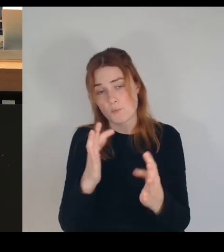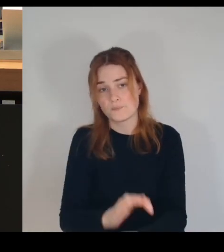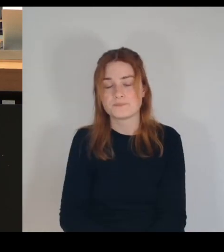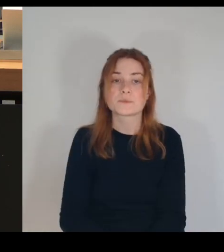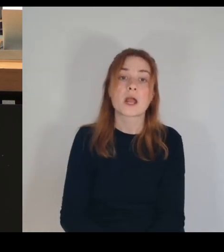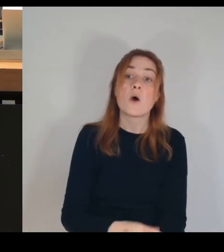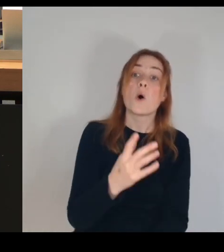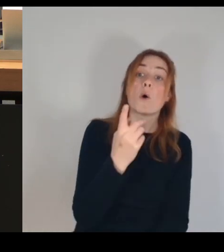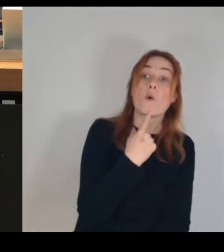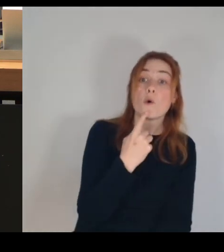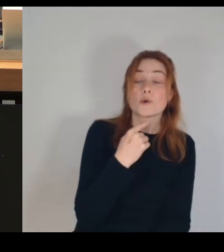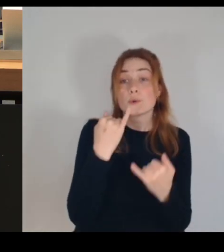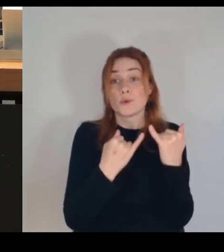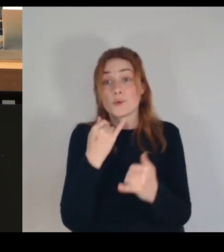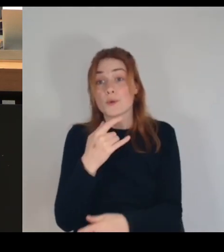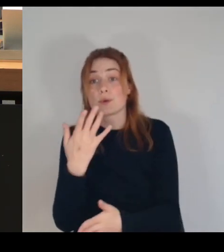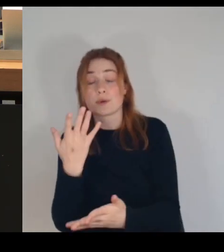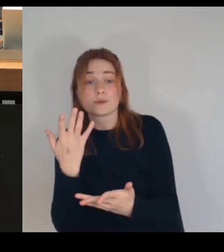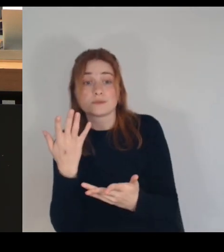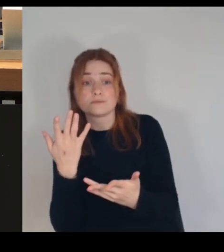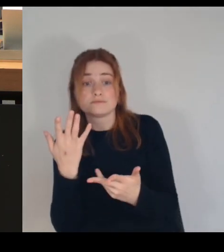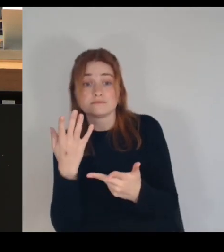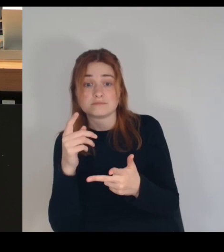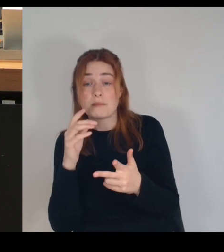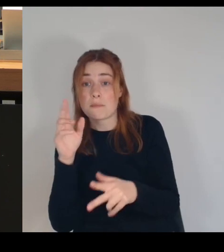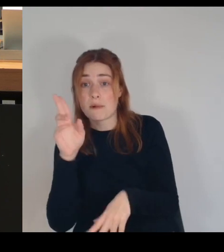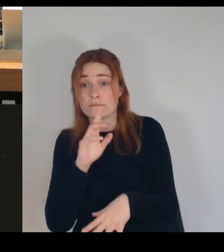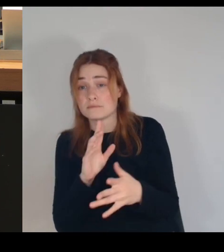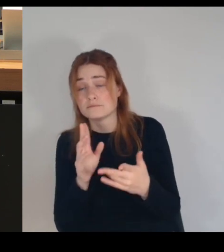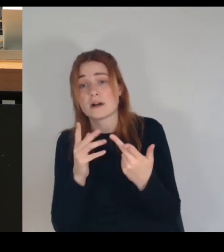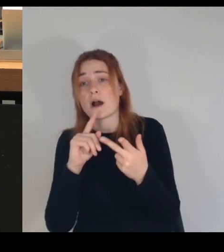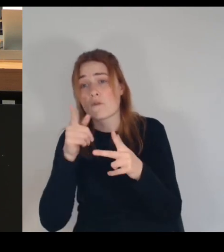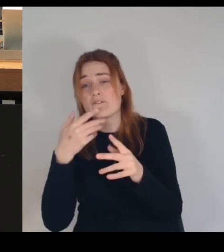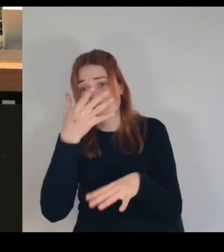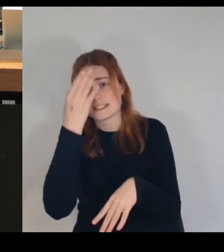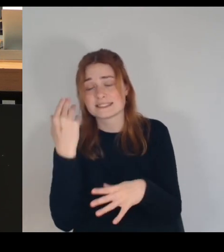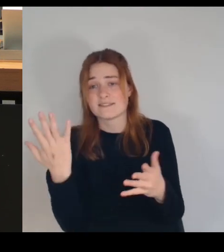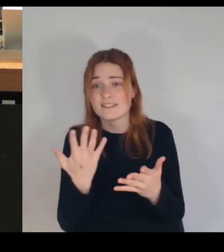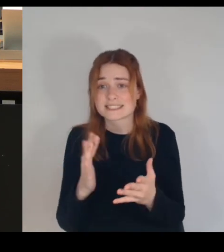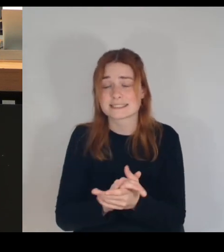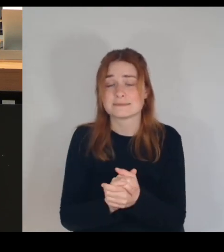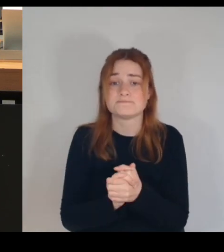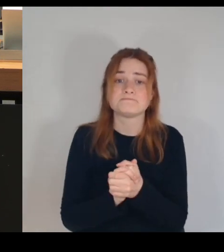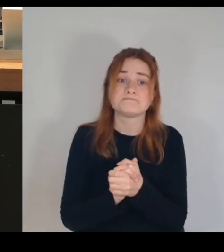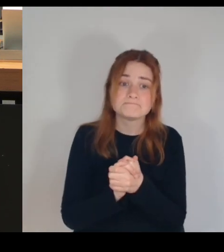Stattdessen wurden wichtige Verlängerungen wie die U8 ins Märkische Viertel von ihnen klammheimlich begraben